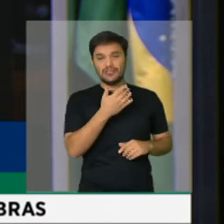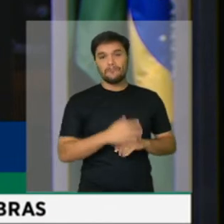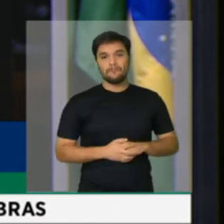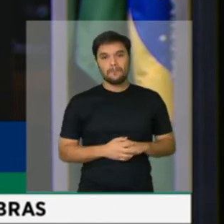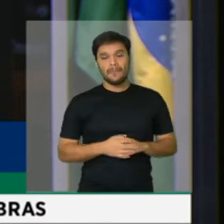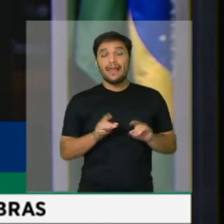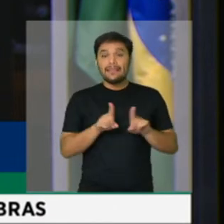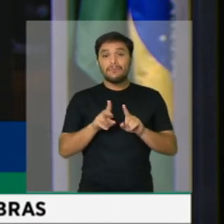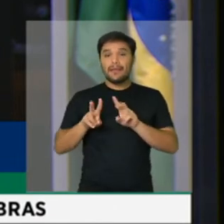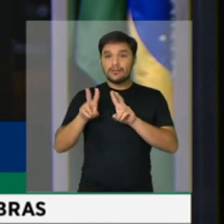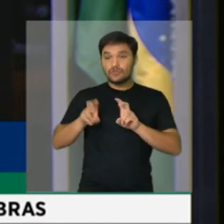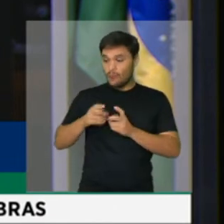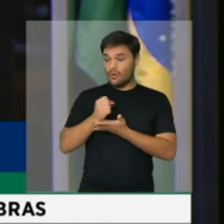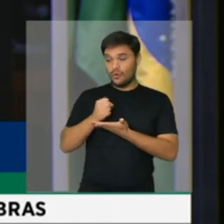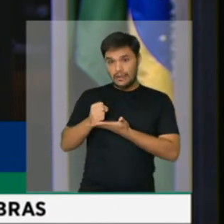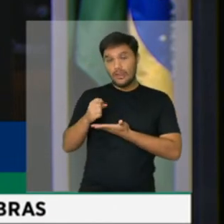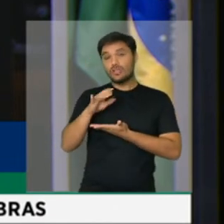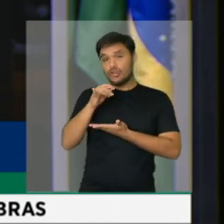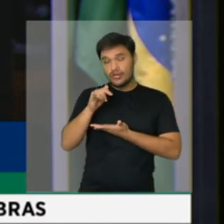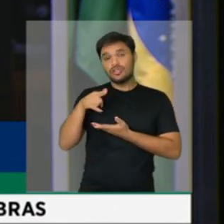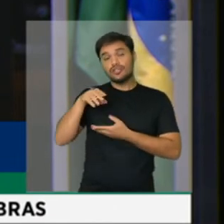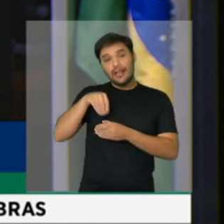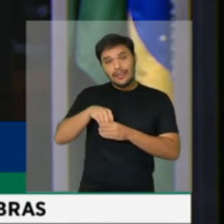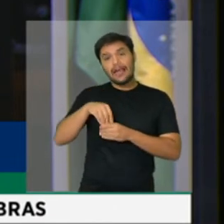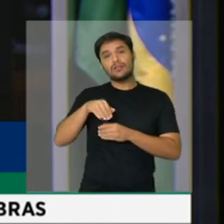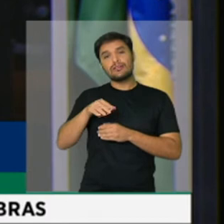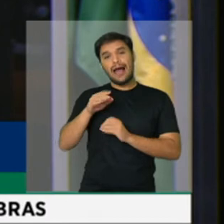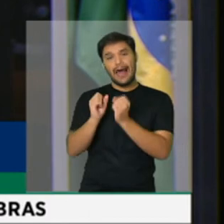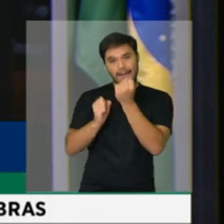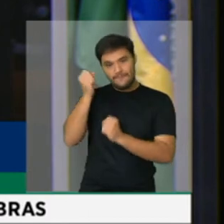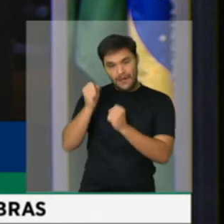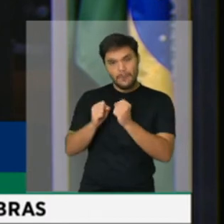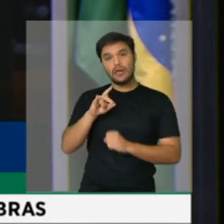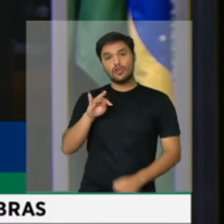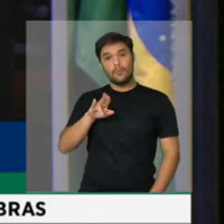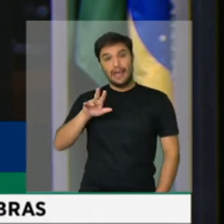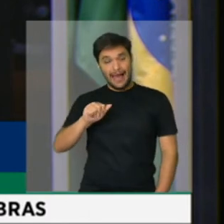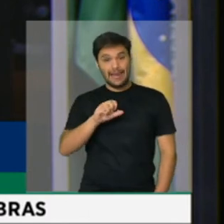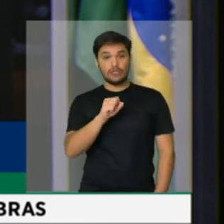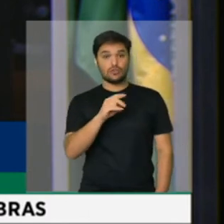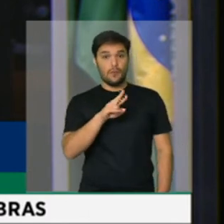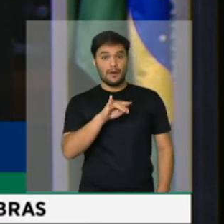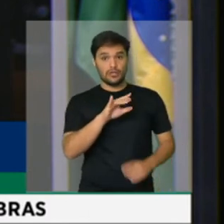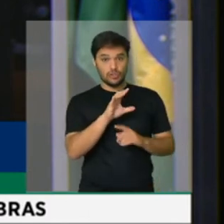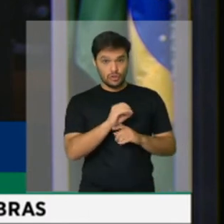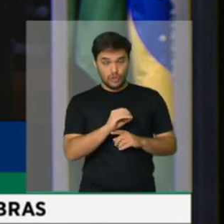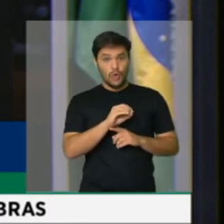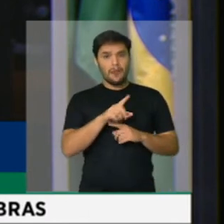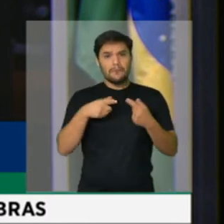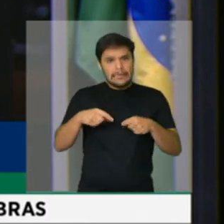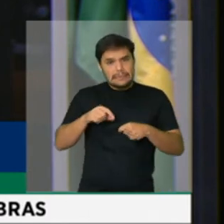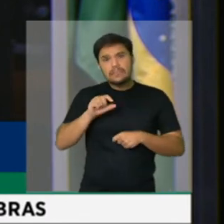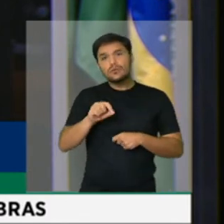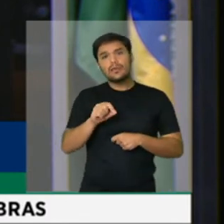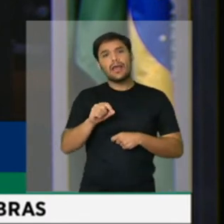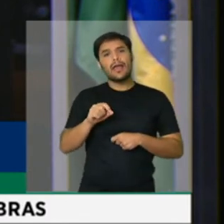CONSUMIDORES CATIVOS DESTINAR PARTE DA RENDA ADVINDA COM ESSA OPERAÇÃO PARA GRANDES CONSUMIDORES CONTINUARÃO SE BENEFICIAR DE REGIMES DIFERENCIADOS FORNECIMENTO DE